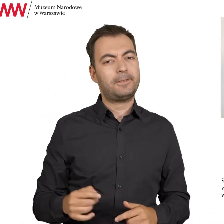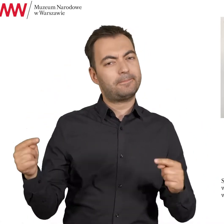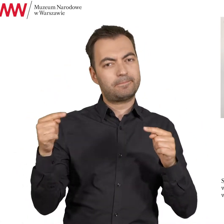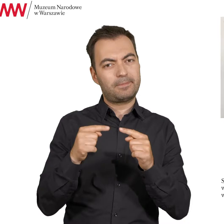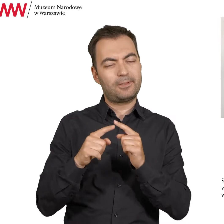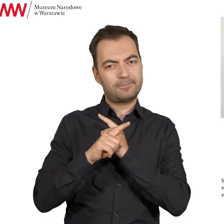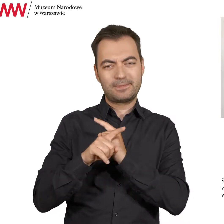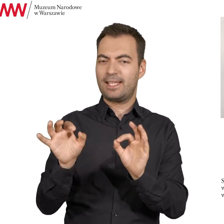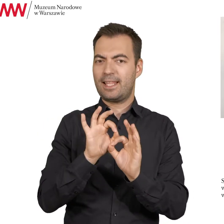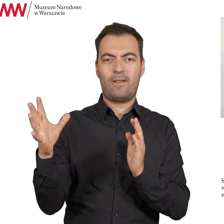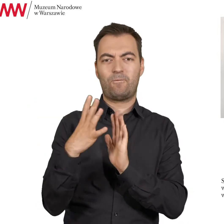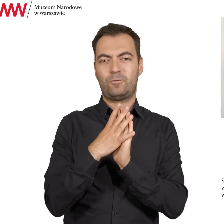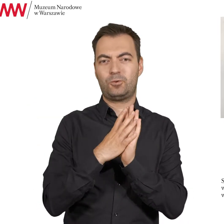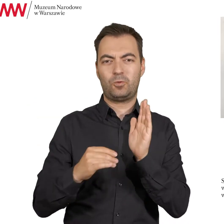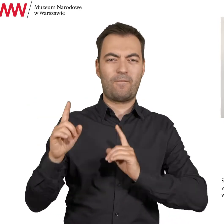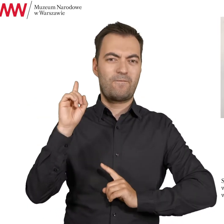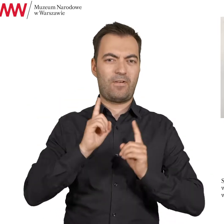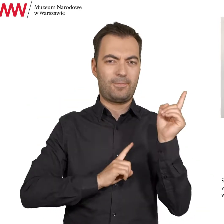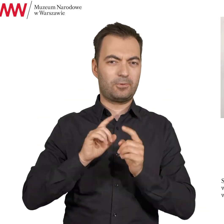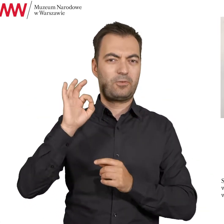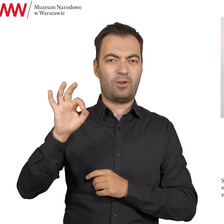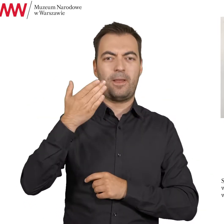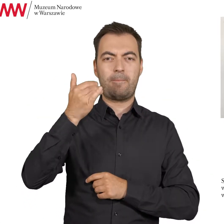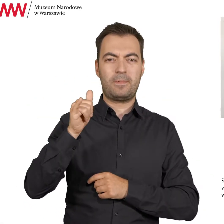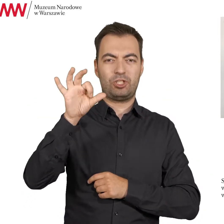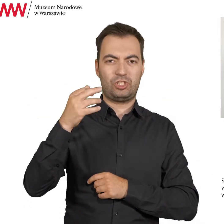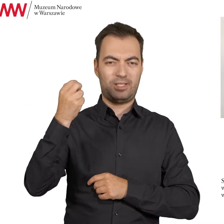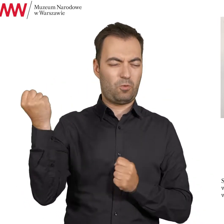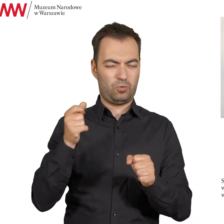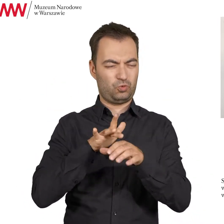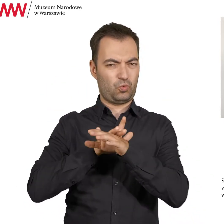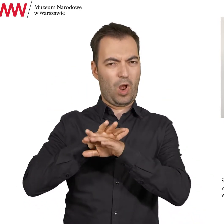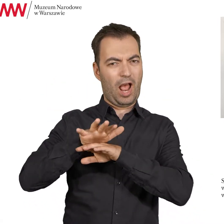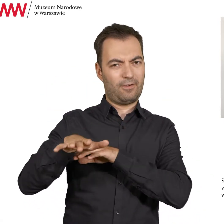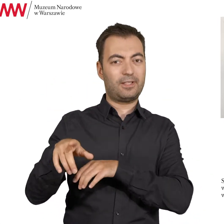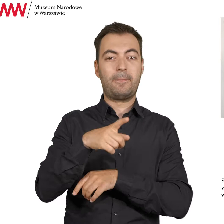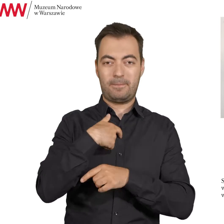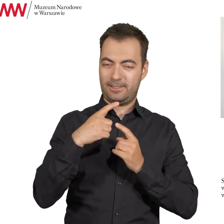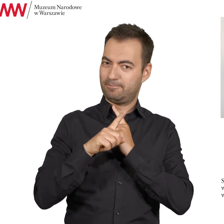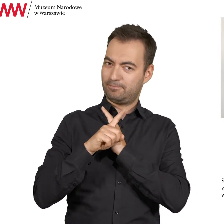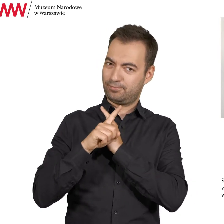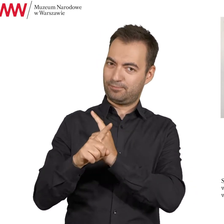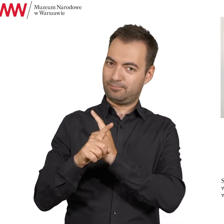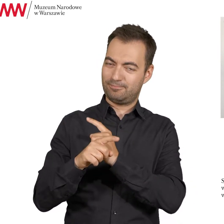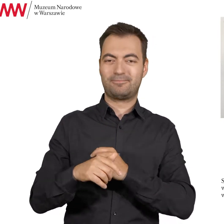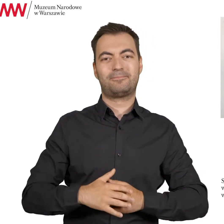i zgodne z najlepszymi wzorami słynnej manufaktury w Miśni.